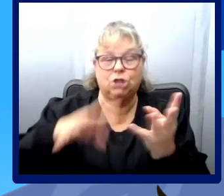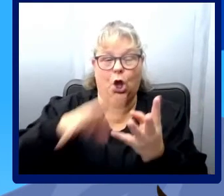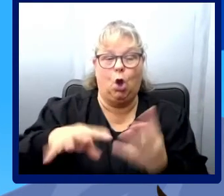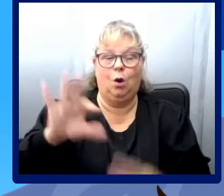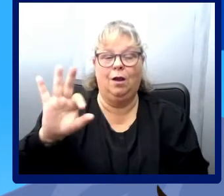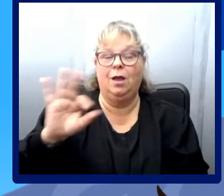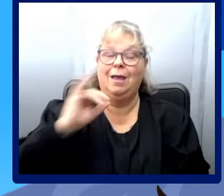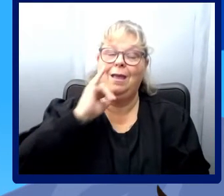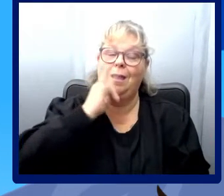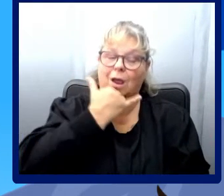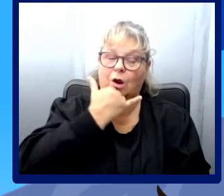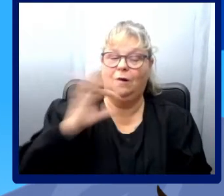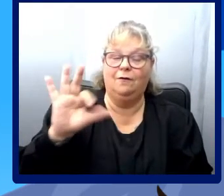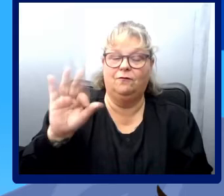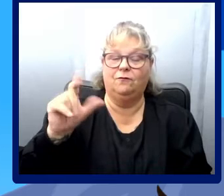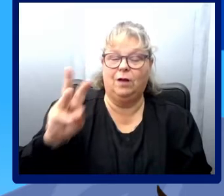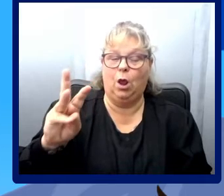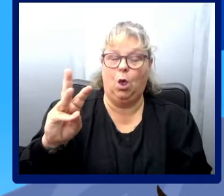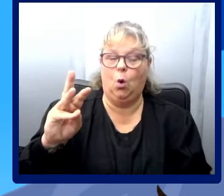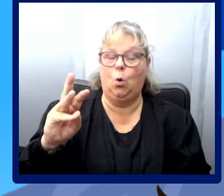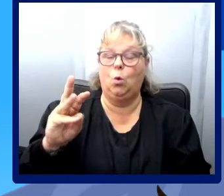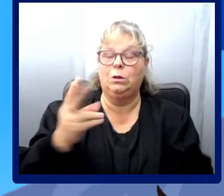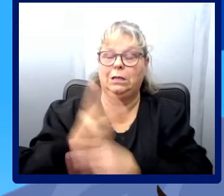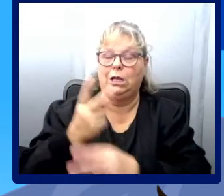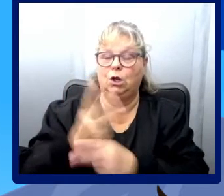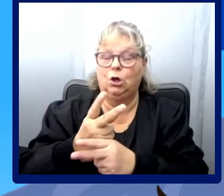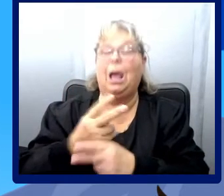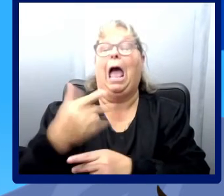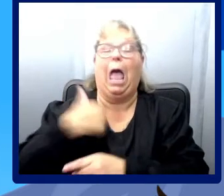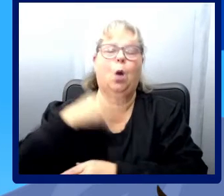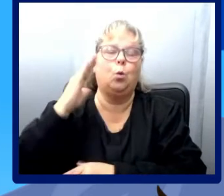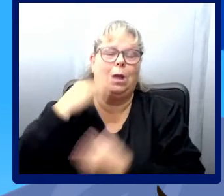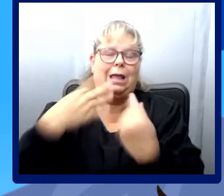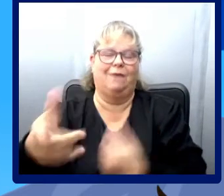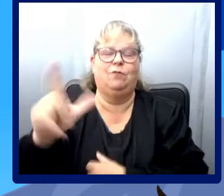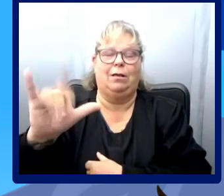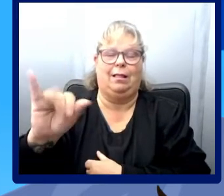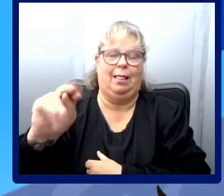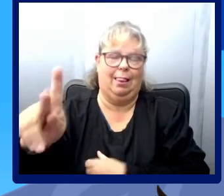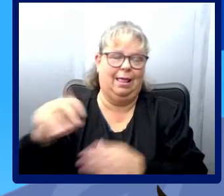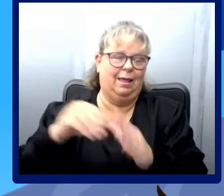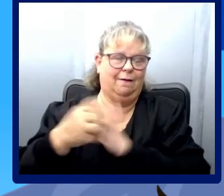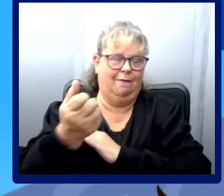voy a darles un enlace en unos minutos. Pero instalen el paquete como les acabamos de mostrar